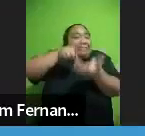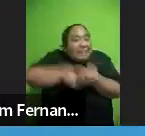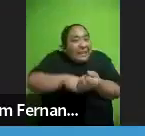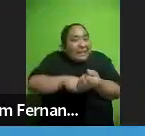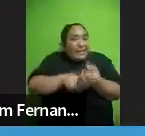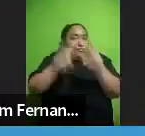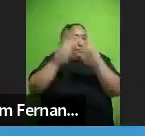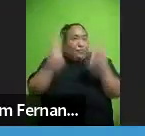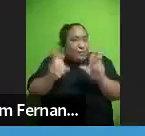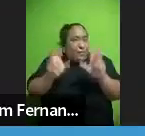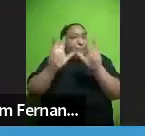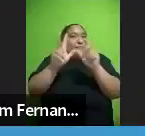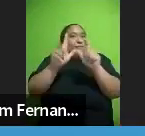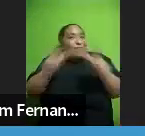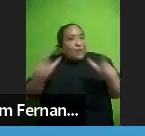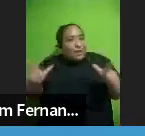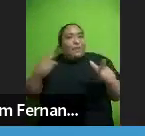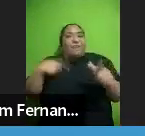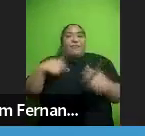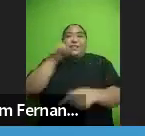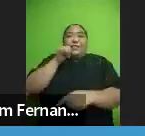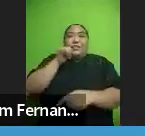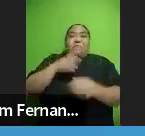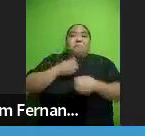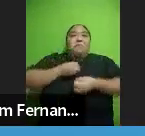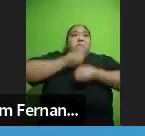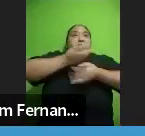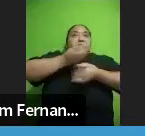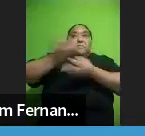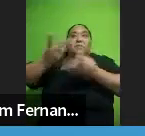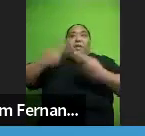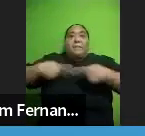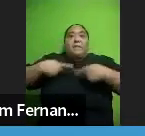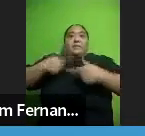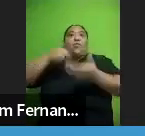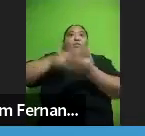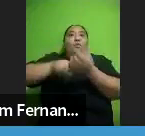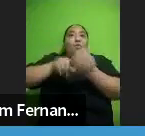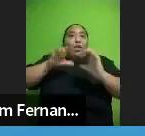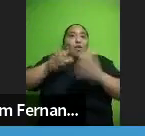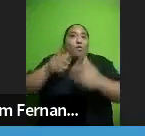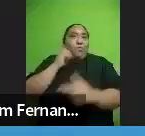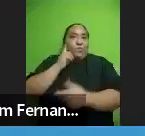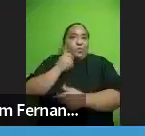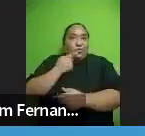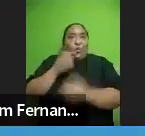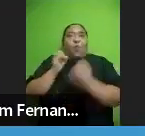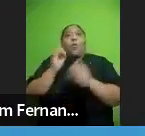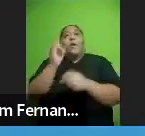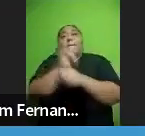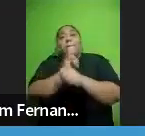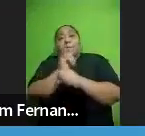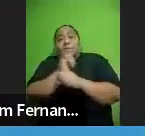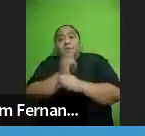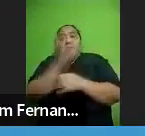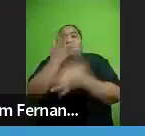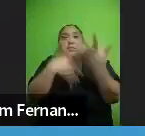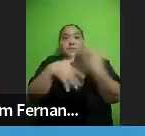las sede del ámbito lingüístico. En las las edades del ámbito lingüístico y lo que generalmente menciona menciona en los grupos de personas sordas o investigaciones con